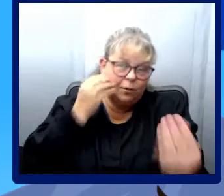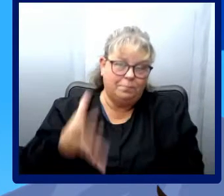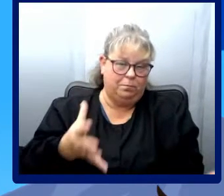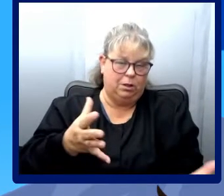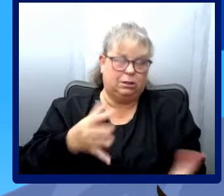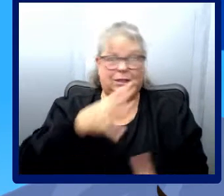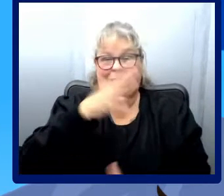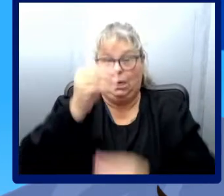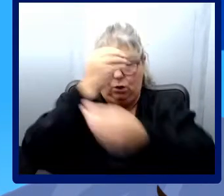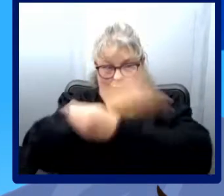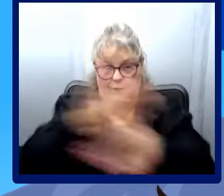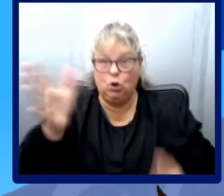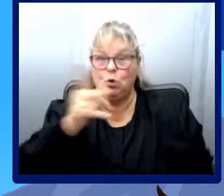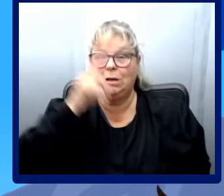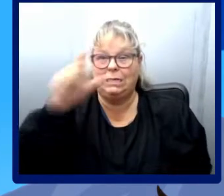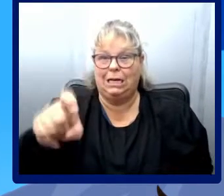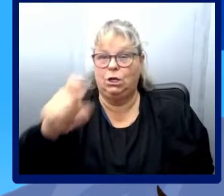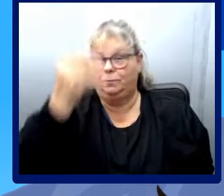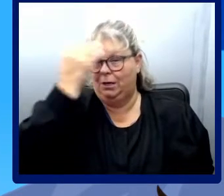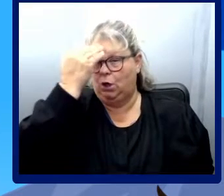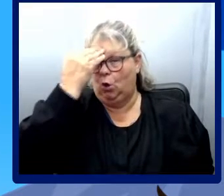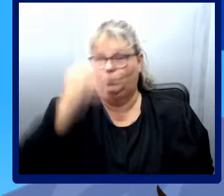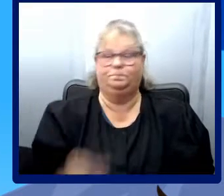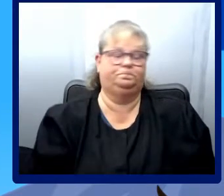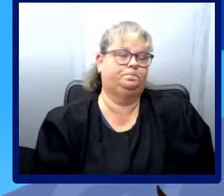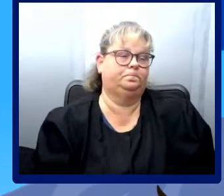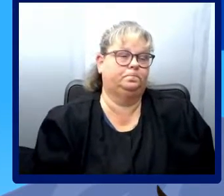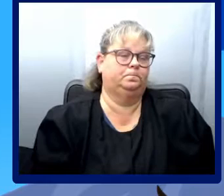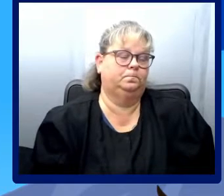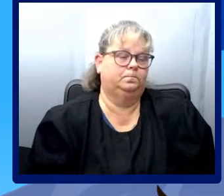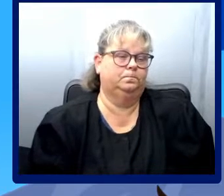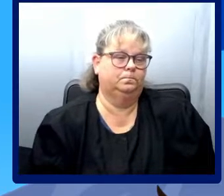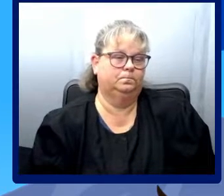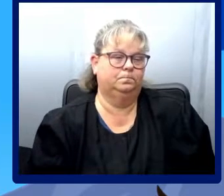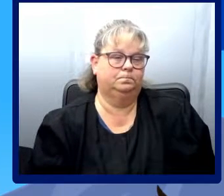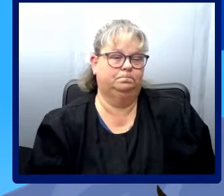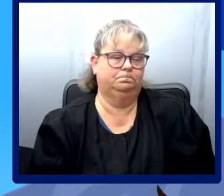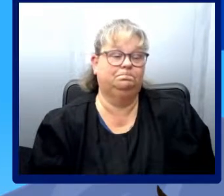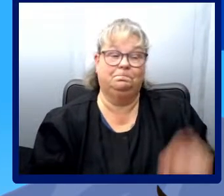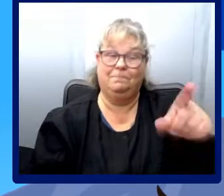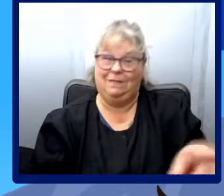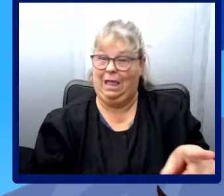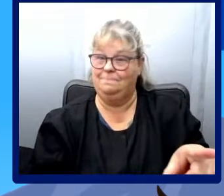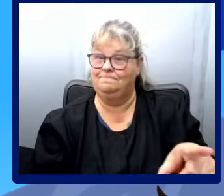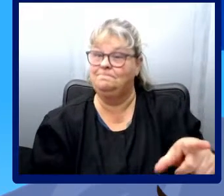Así que vamos a sumergirnos en el flujo. Este es el flujo que construí, es un flujo muy simple,